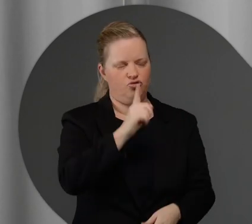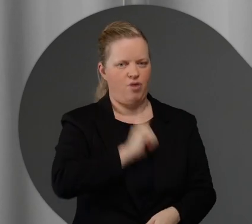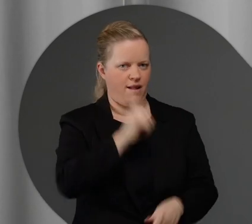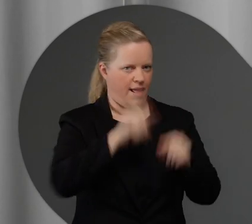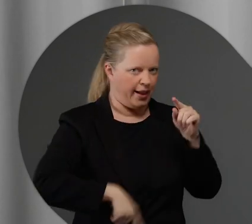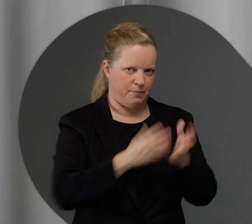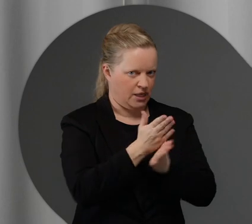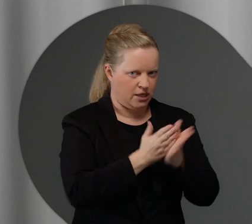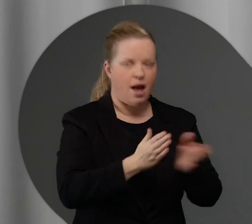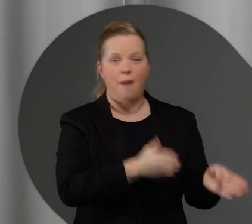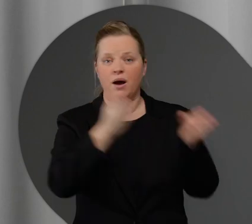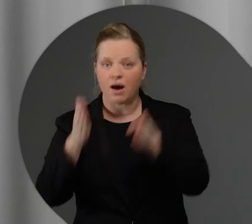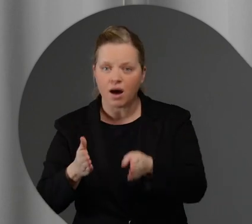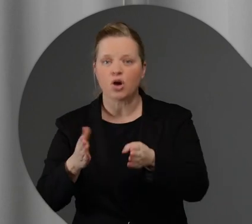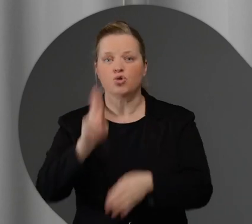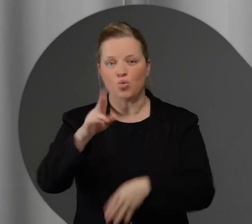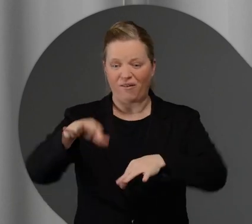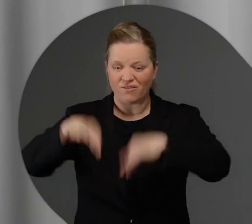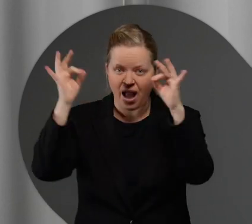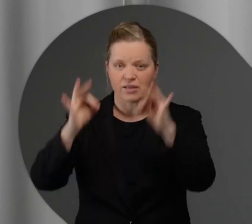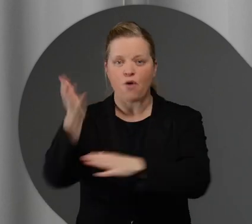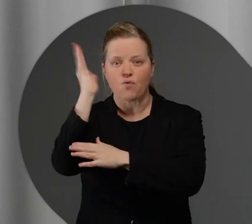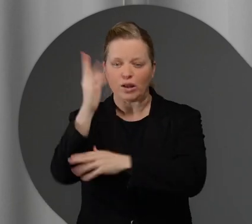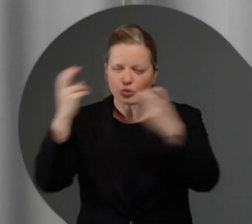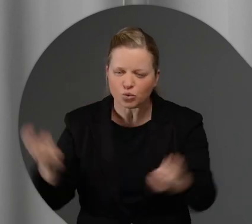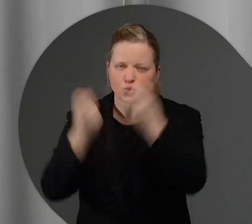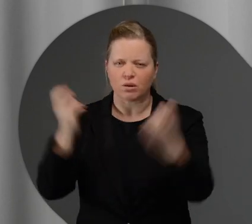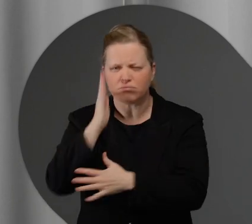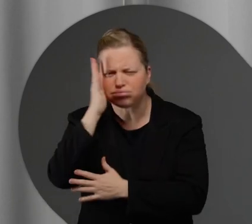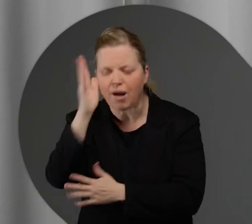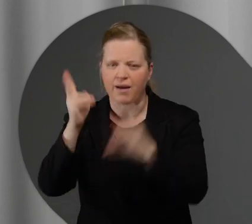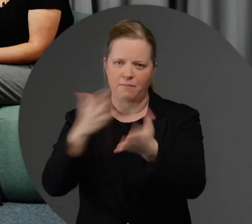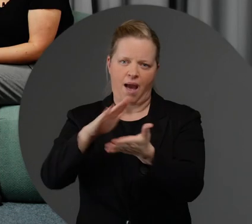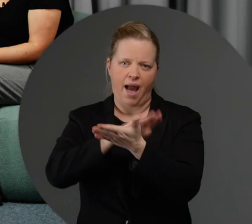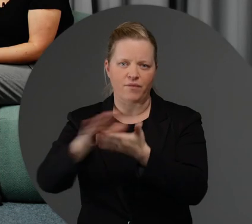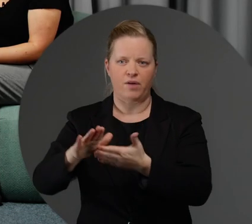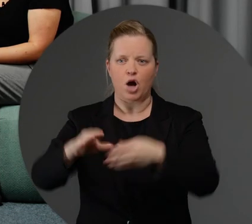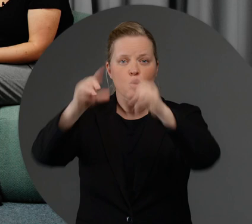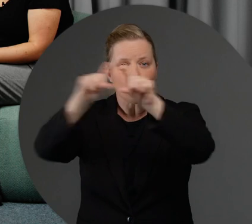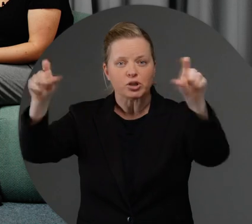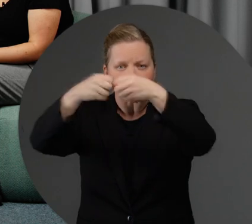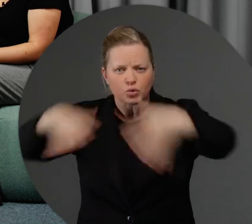aber u:find, vor allem das Vorlesungssuchen dauert wirklich unnötig lang, das könnte man wirklich vereinfachen, wenn man klare Überschriftenstrukturen